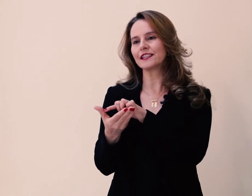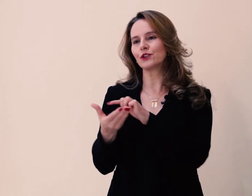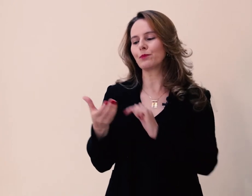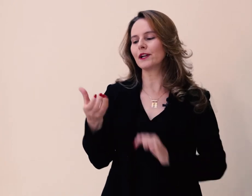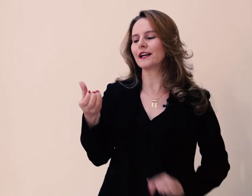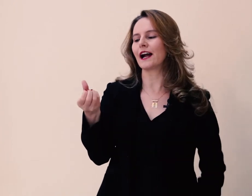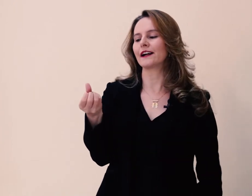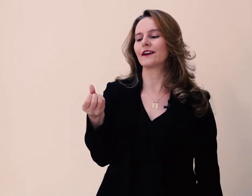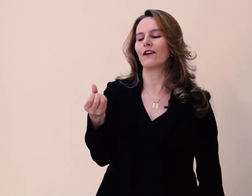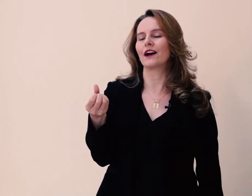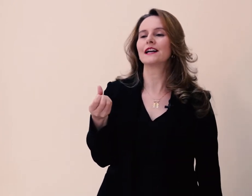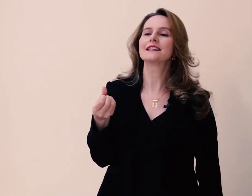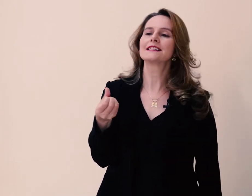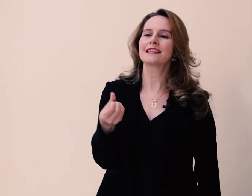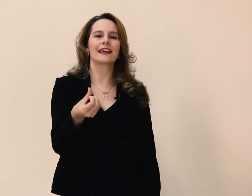tem no polegar ó 6, percebam que fica o número 6.